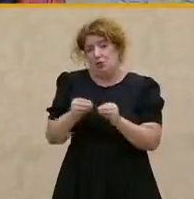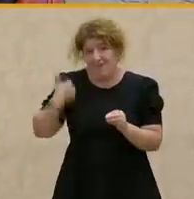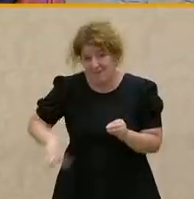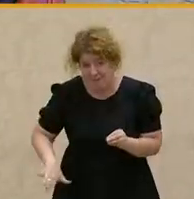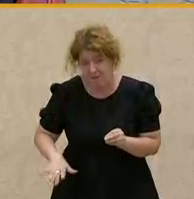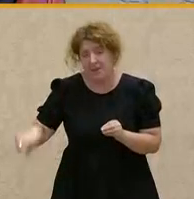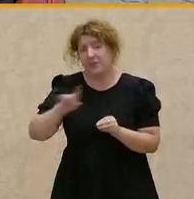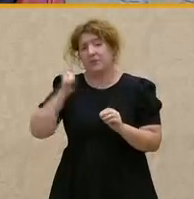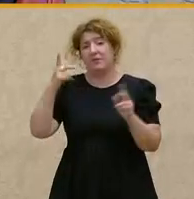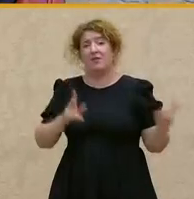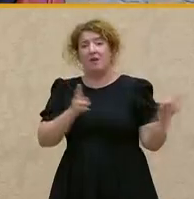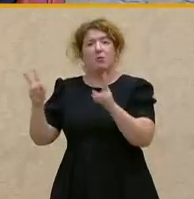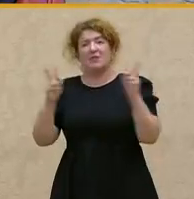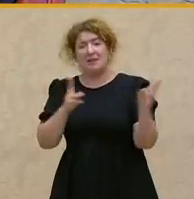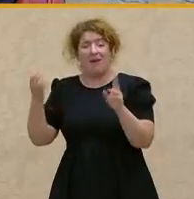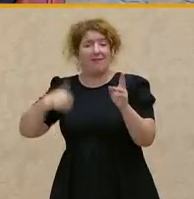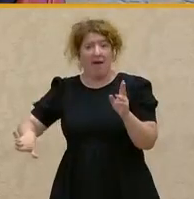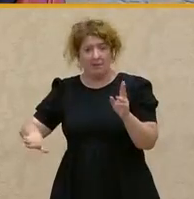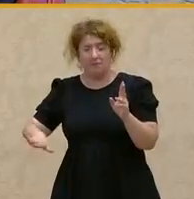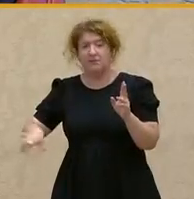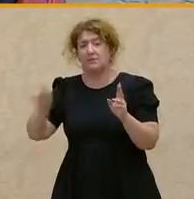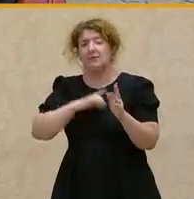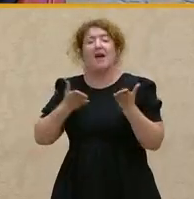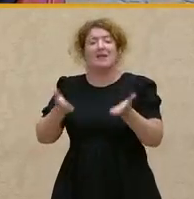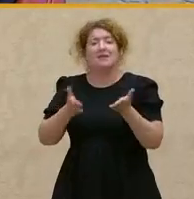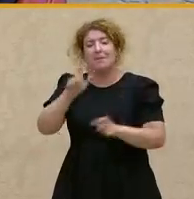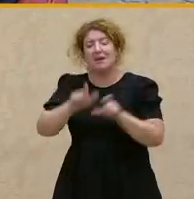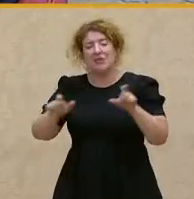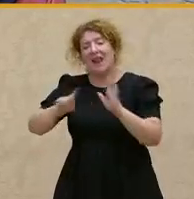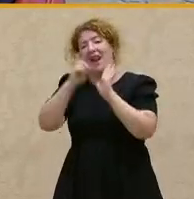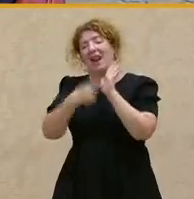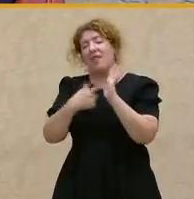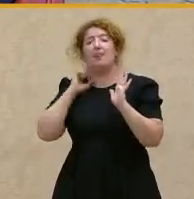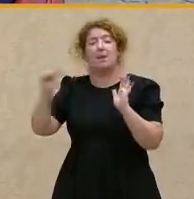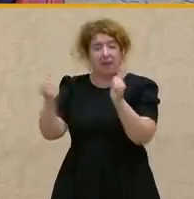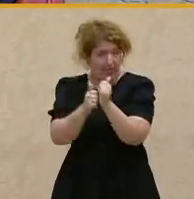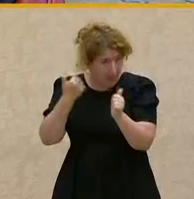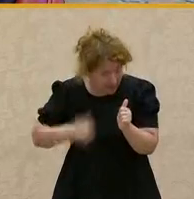diapositivas me las paso, del asistente personal y de la ley de dependencia, lo que queríamos